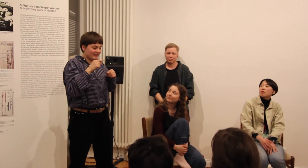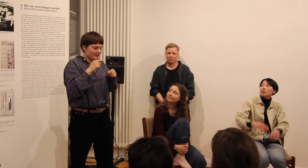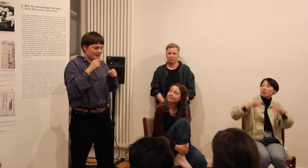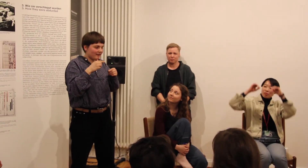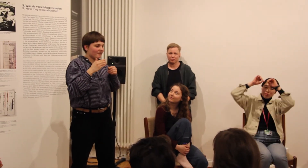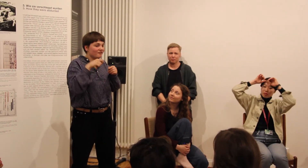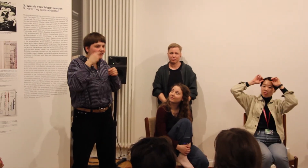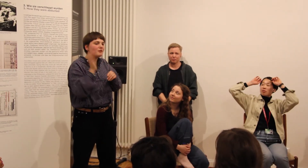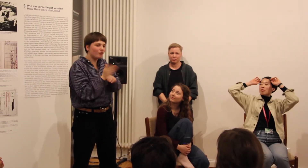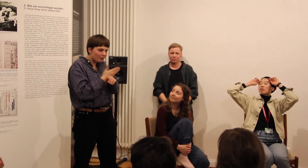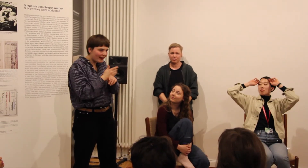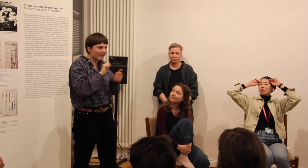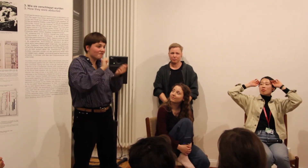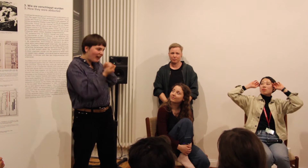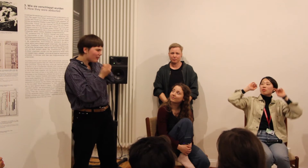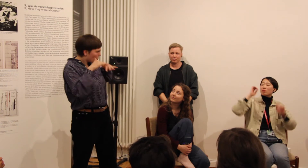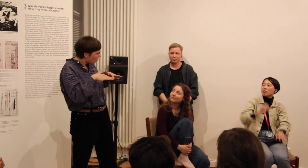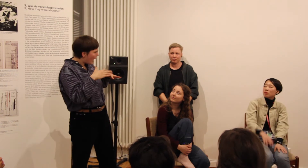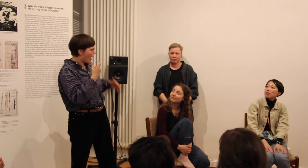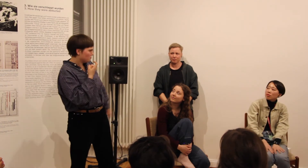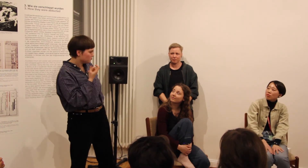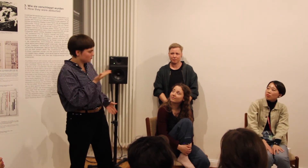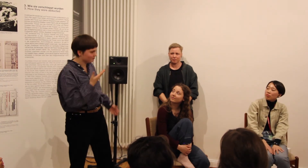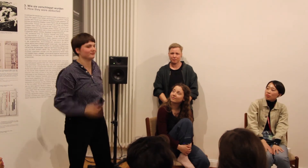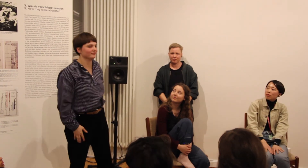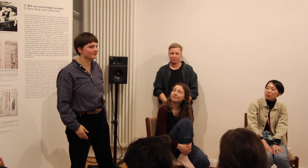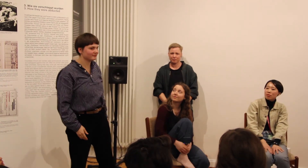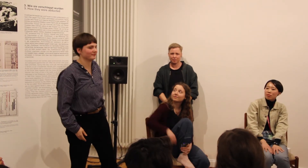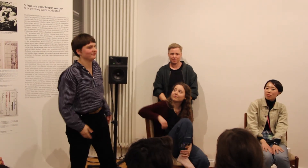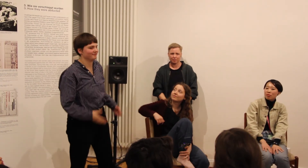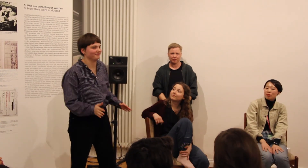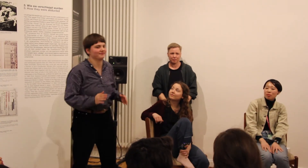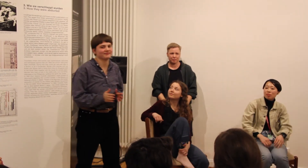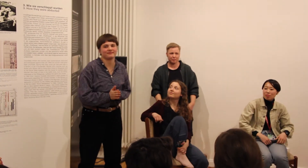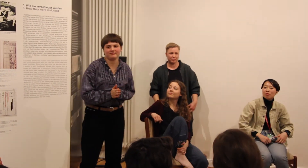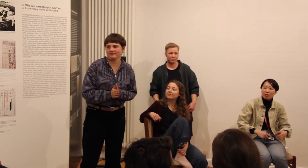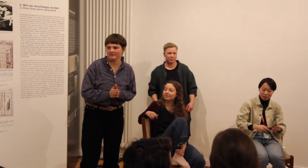und jetzt als erwachsene Person durch diesen Film, eine ganz andere Form der Reflektion hast.